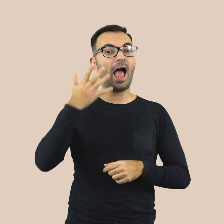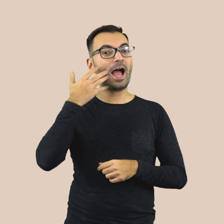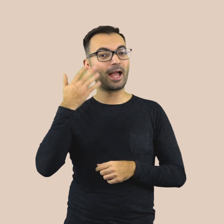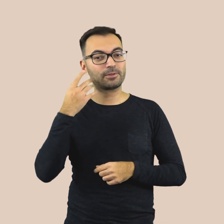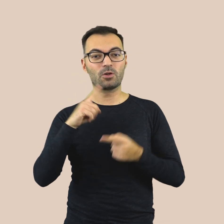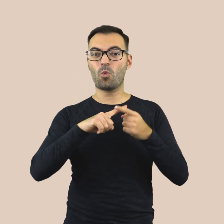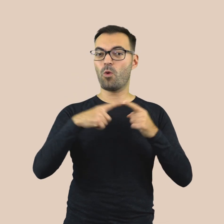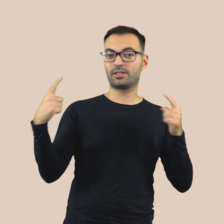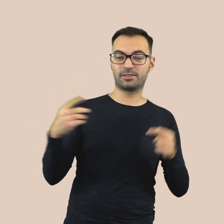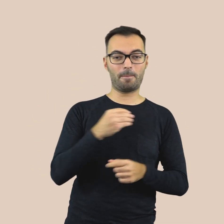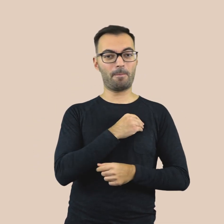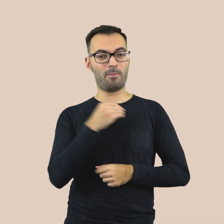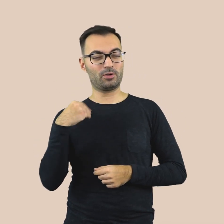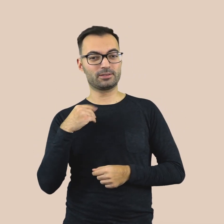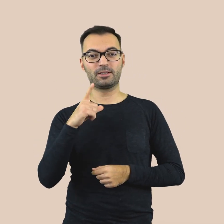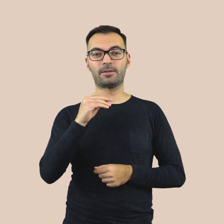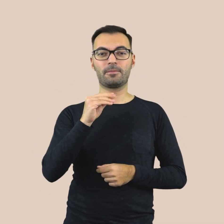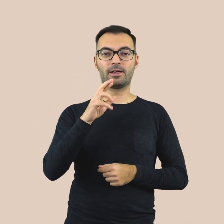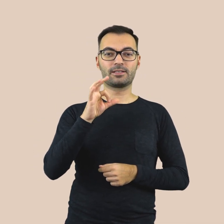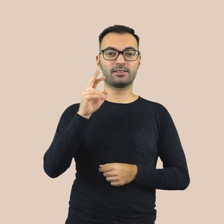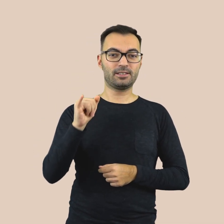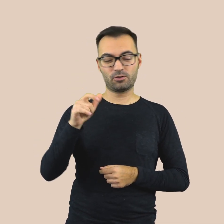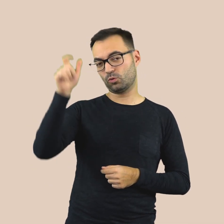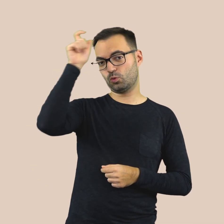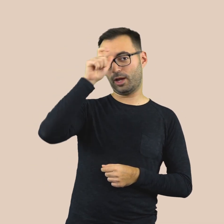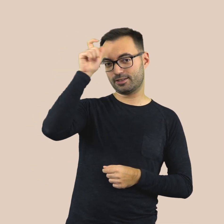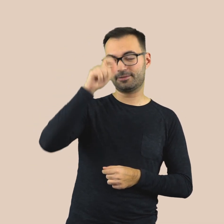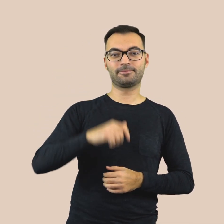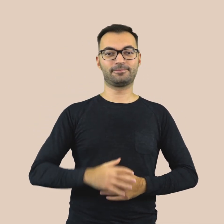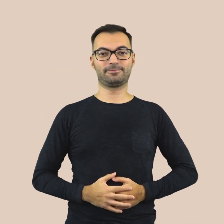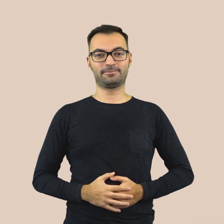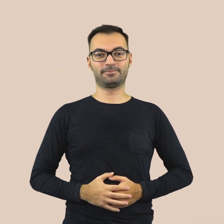arabskim, łacińskim, polskim, perskim i tureckim.